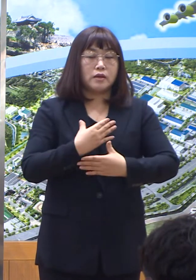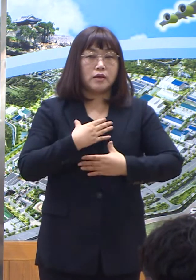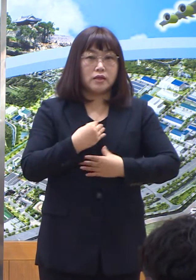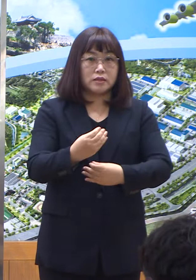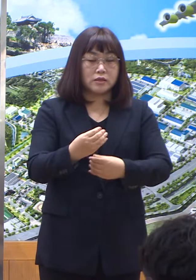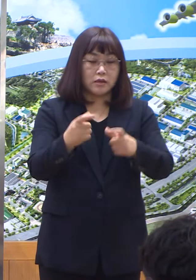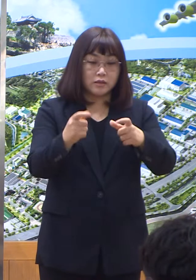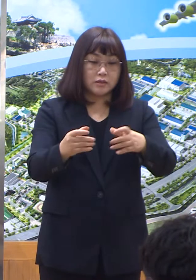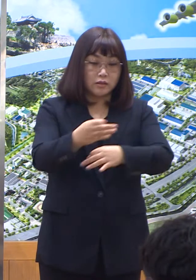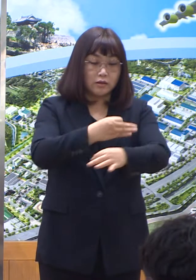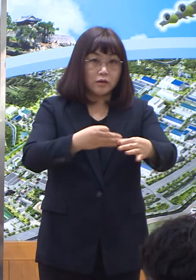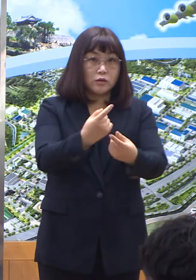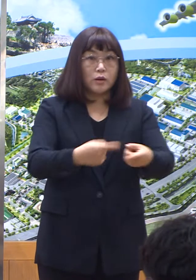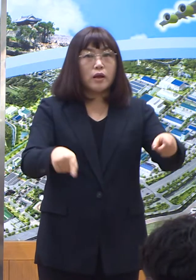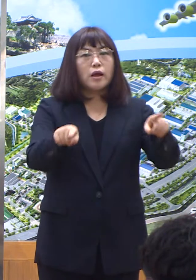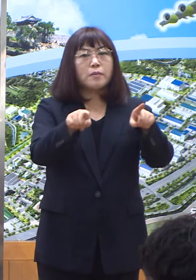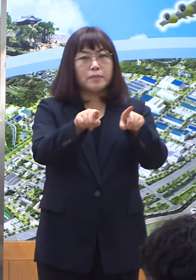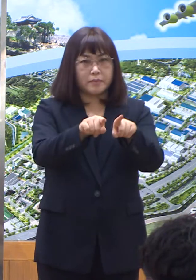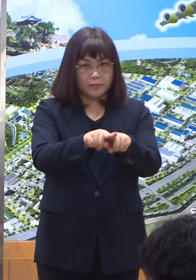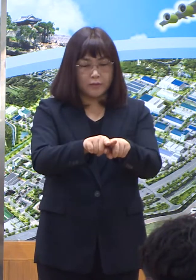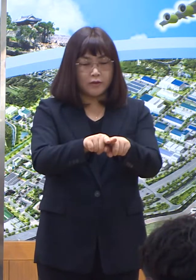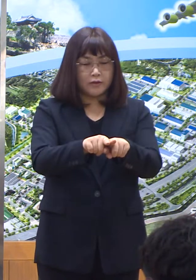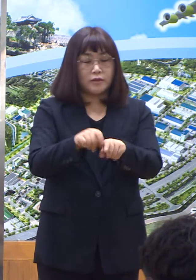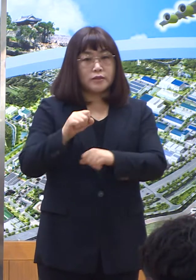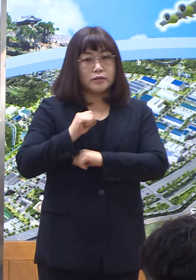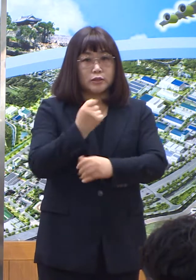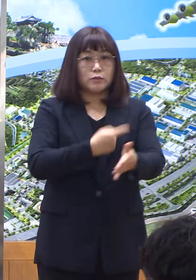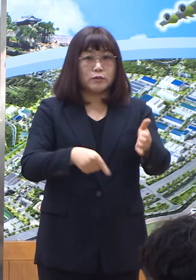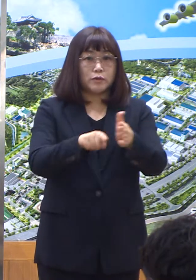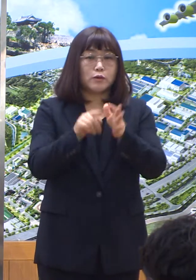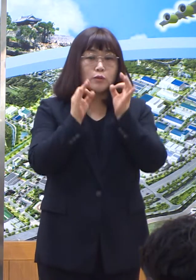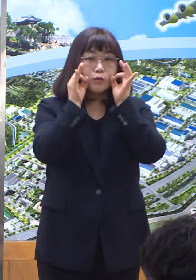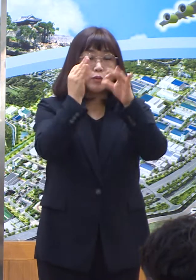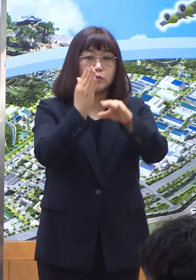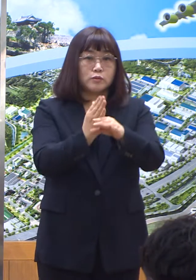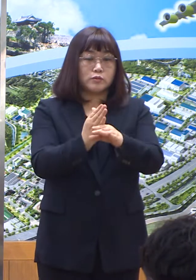함께 지키겠습니다. 우리 시는 설 명절을 맞이하여